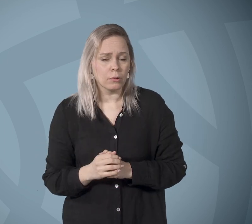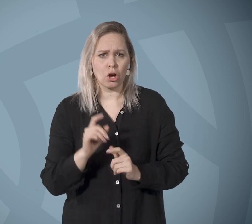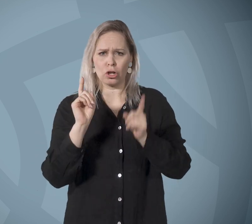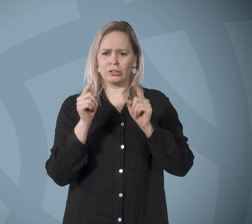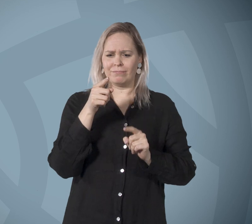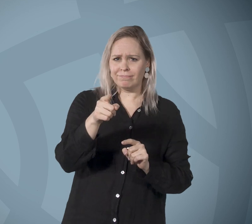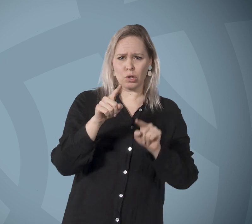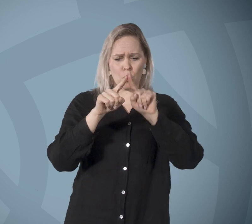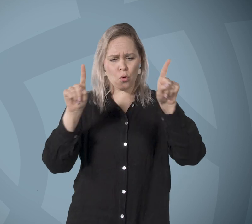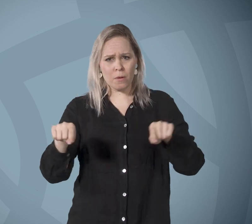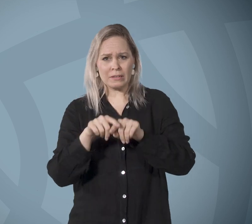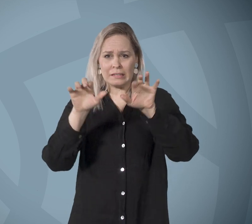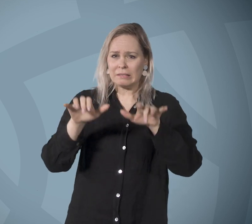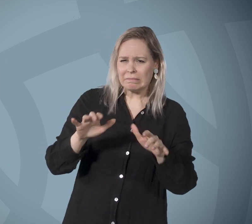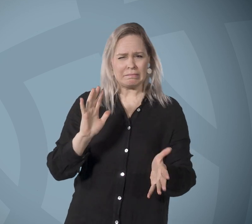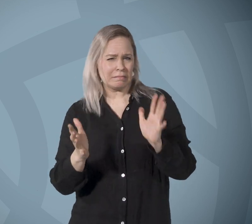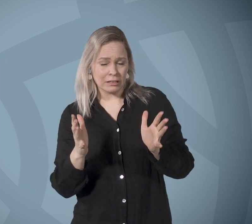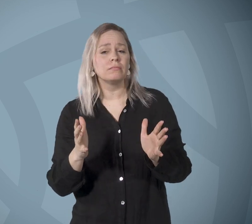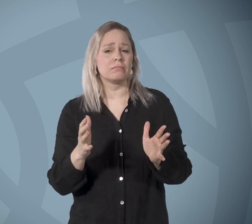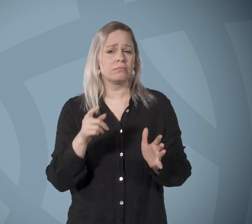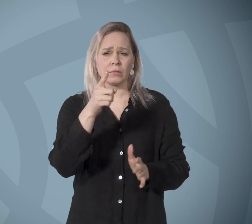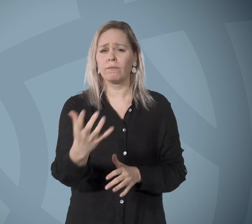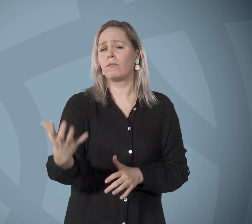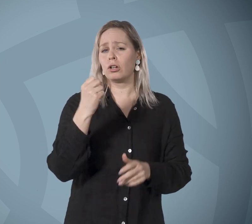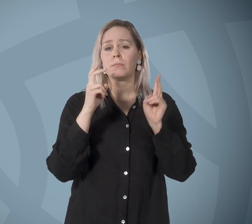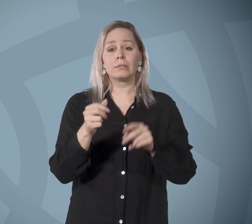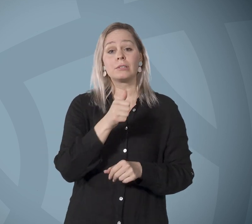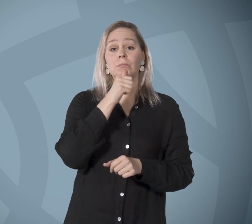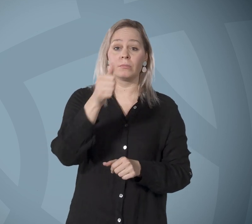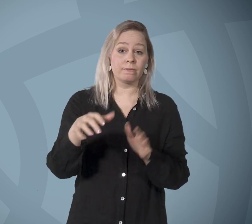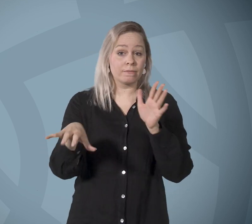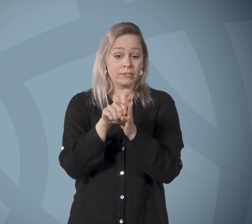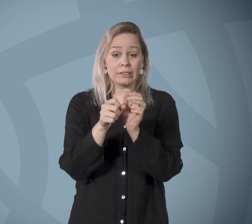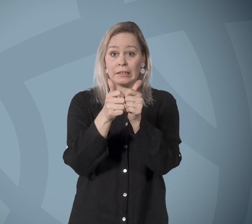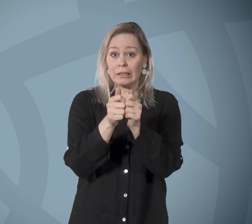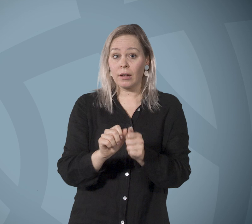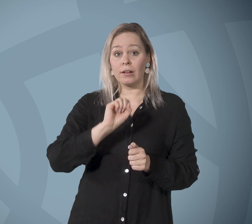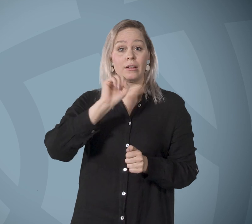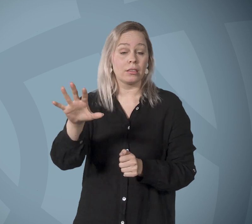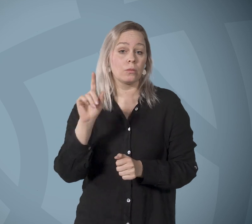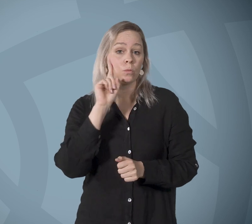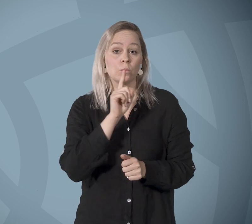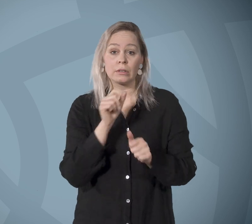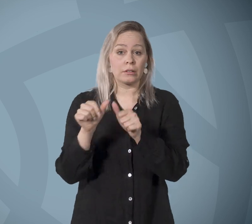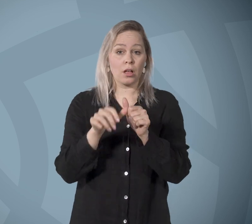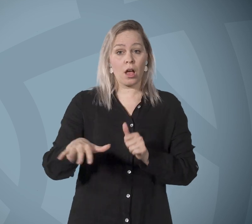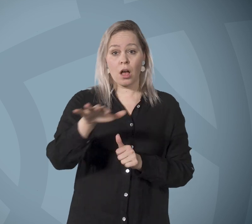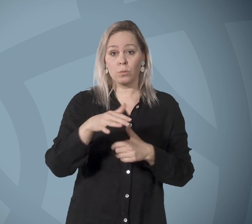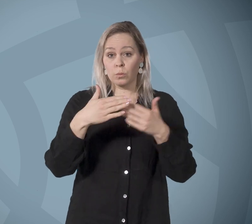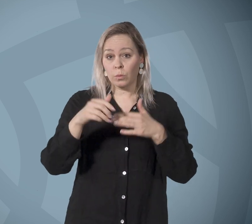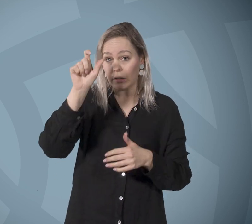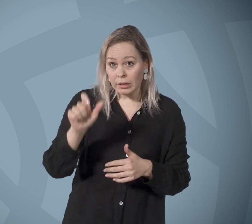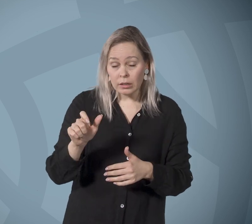Voit ilmoittautua myös Kuurojen Liiton aluetyöntekijälle -